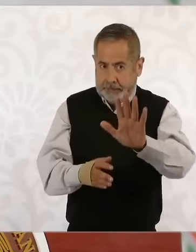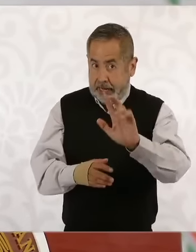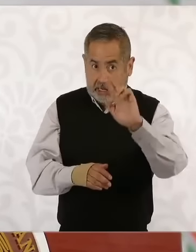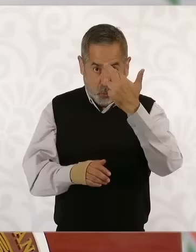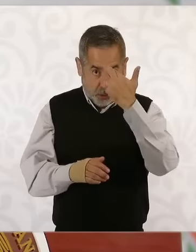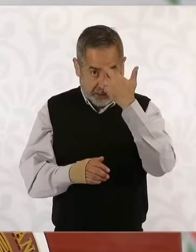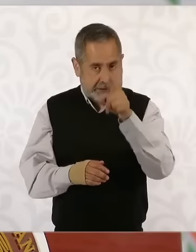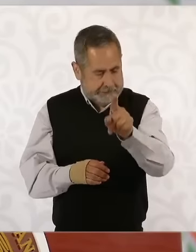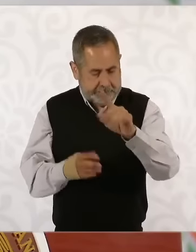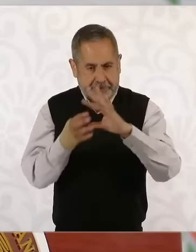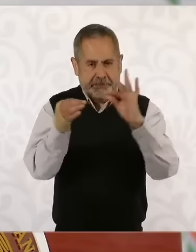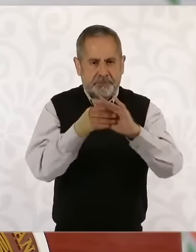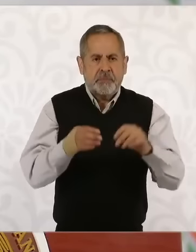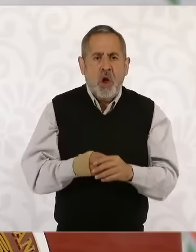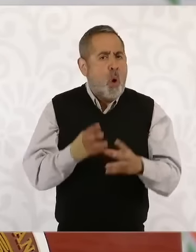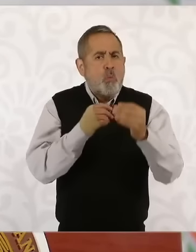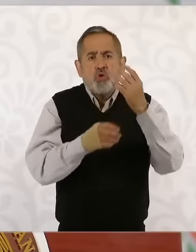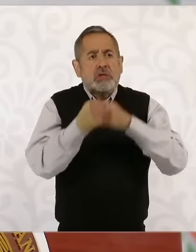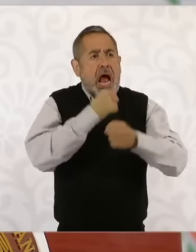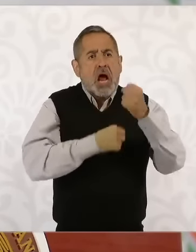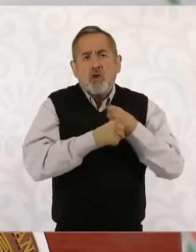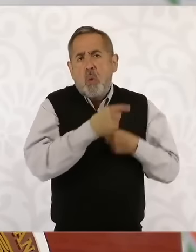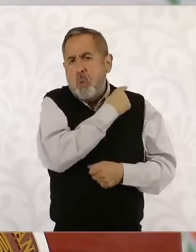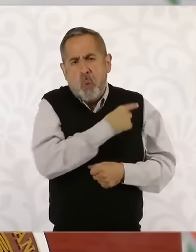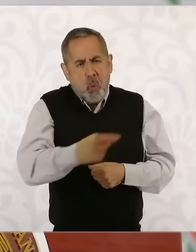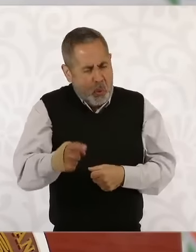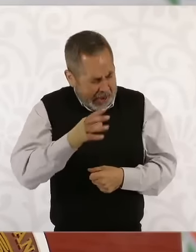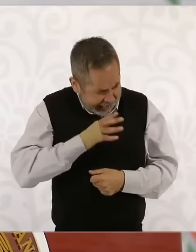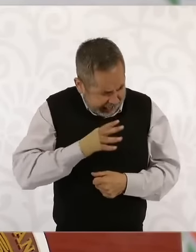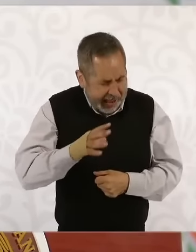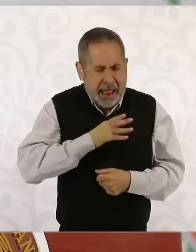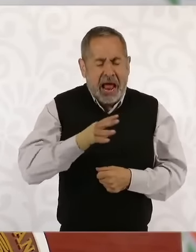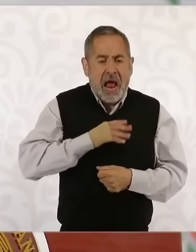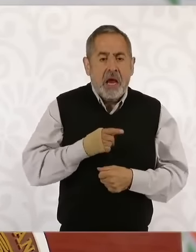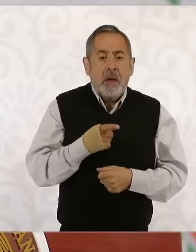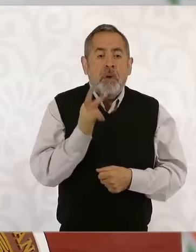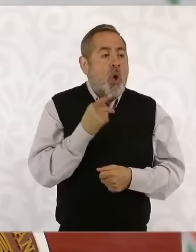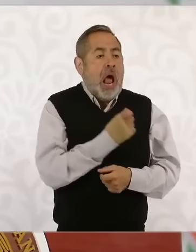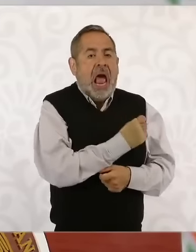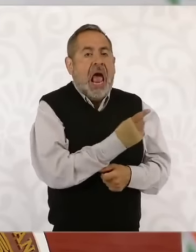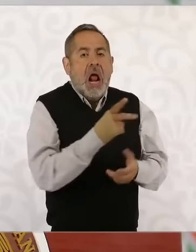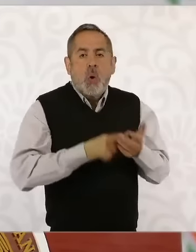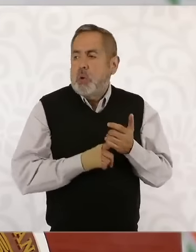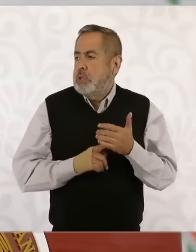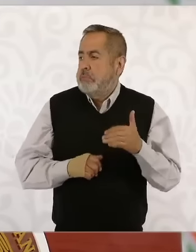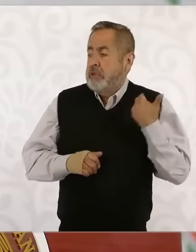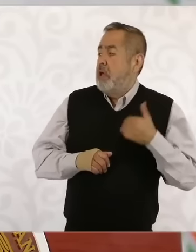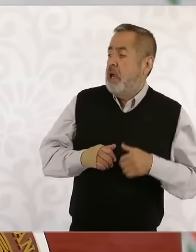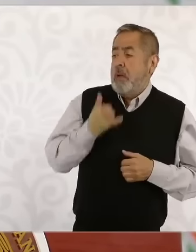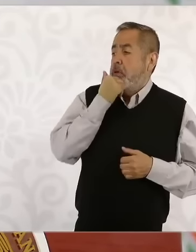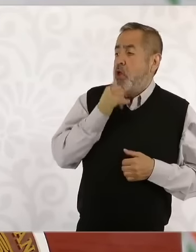esto también se ha hecho a lo largo del tiempo. Cuando se ha abusado de la institución del amparo